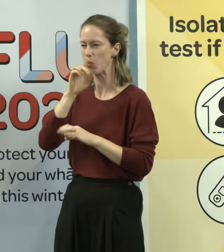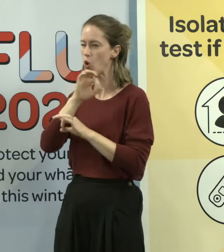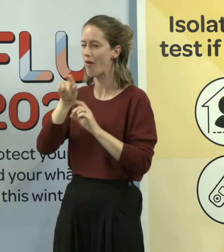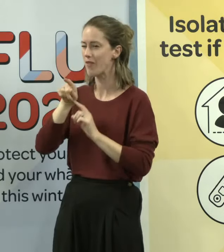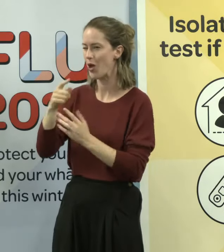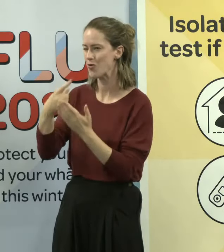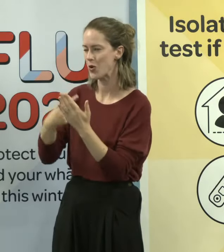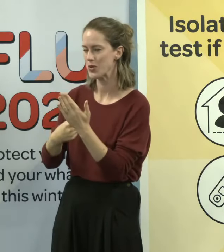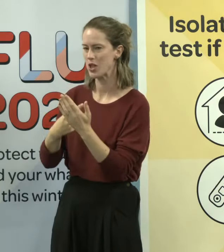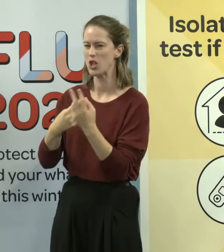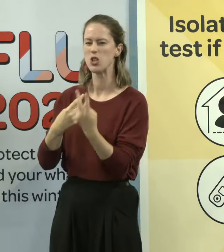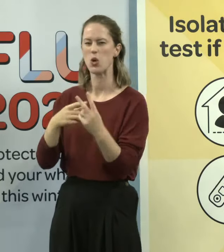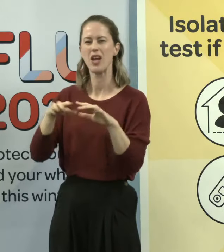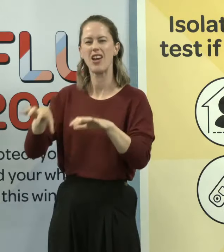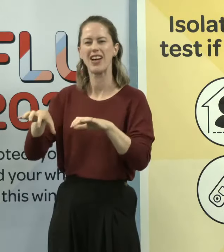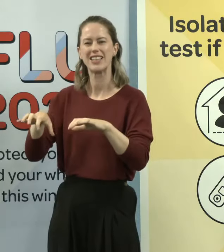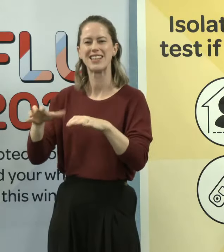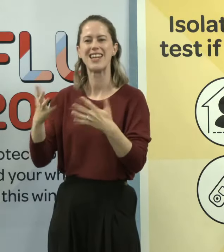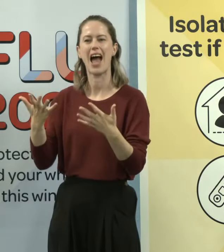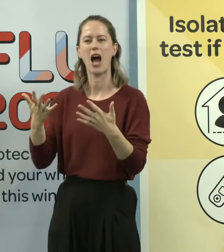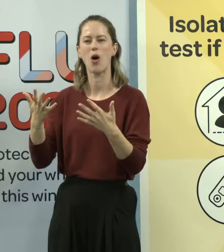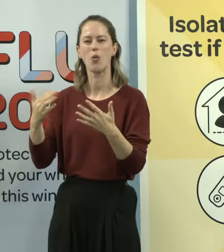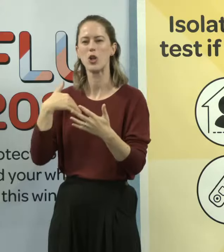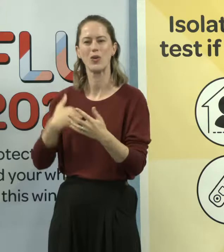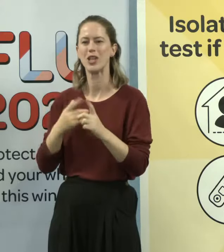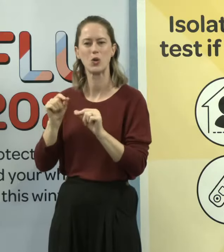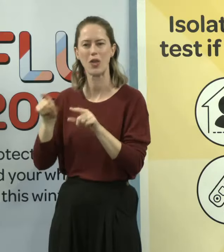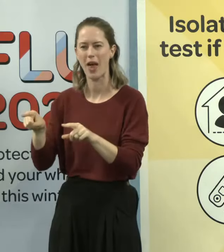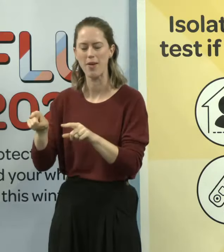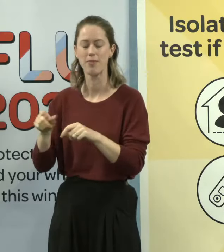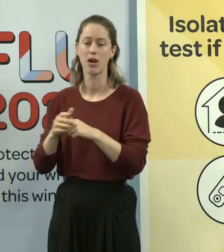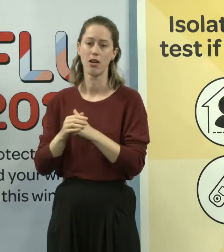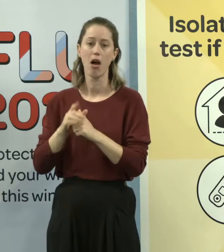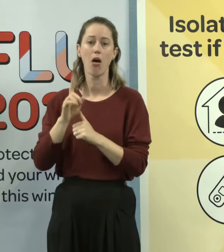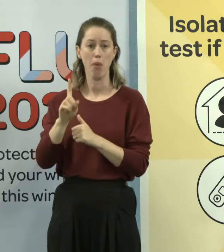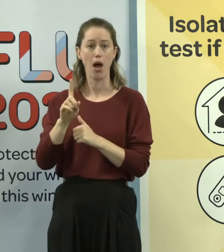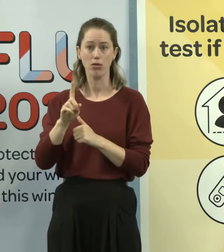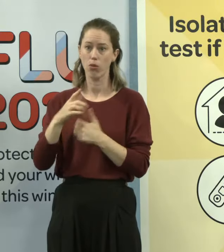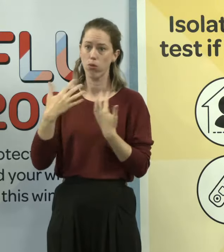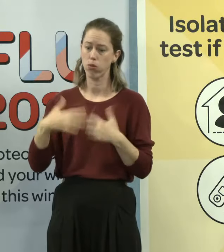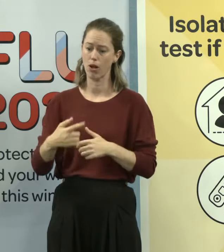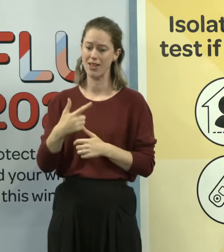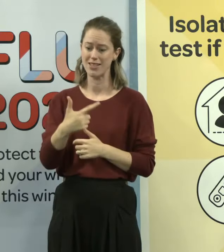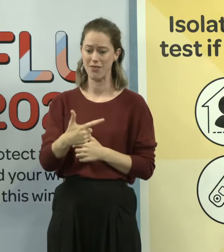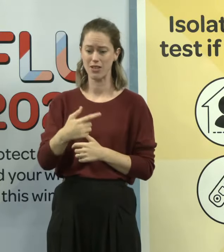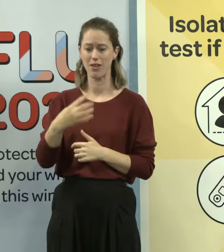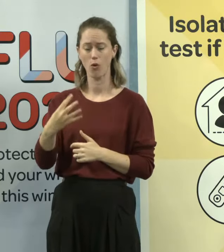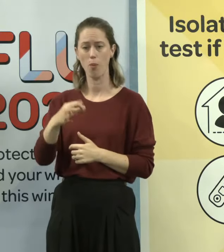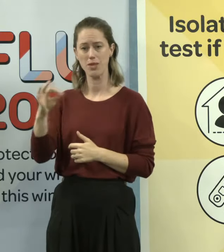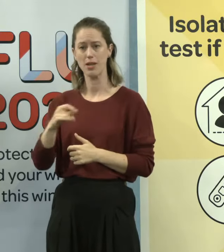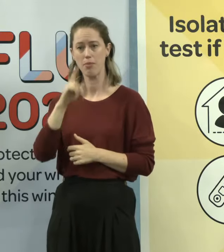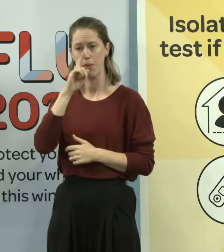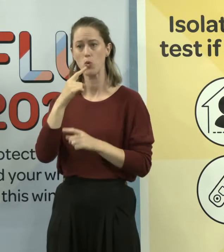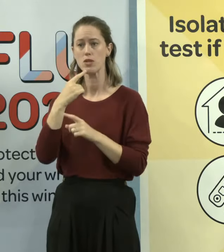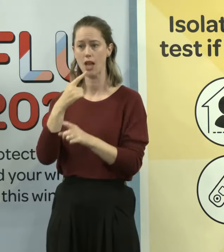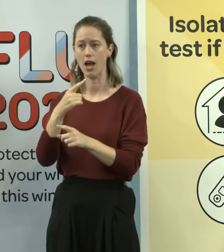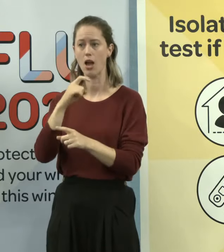toa me nga waka a-iwi. Ko nga